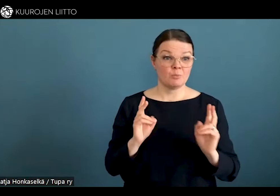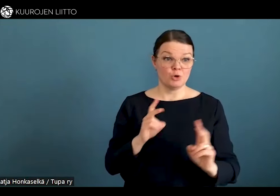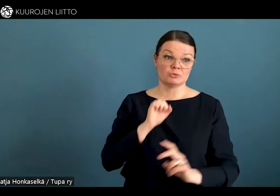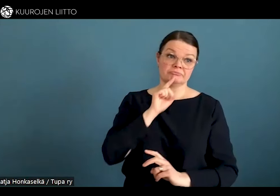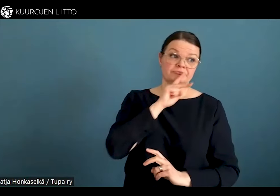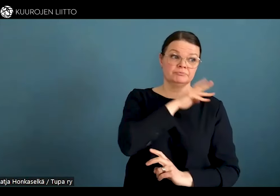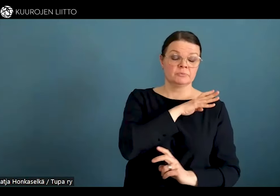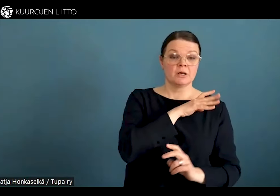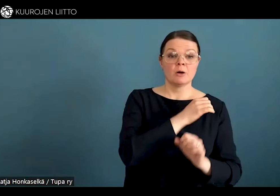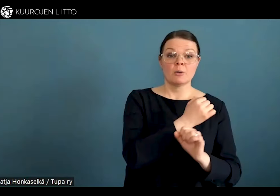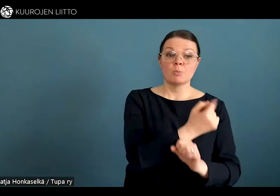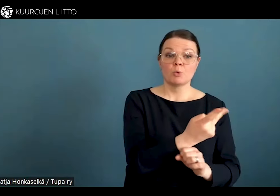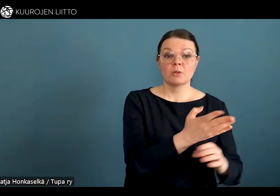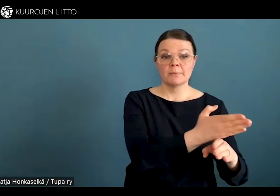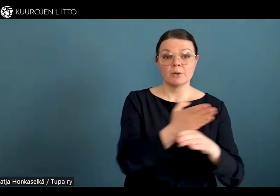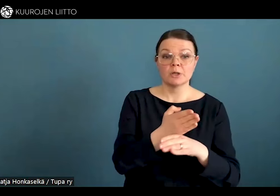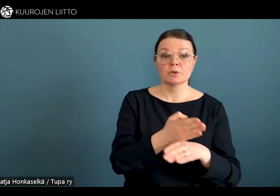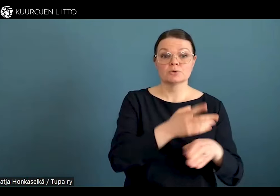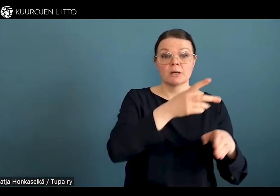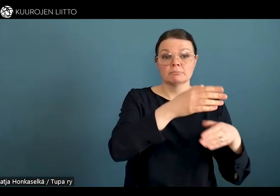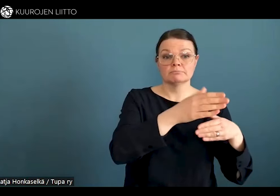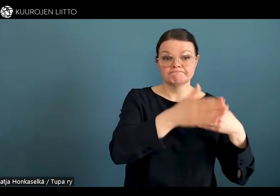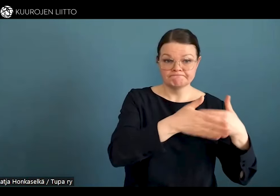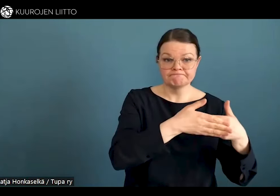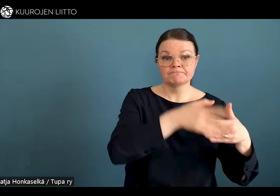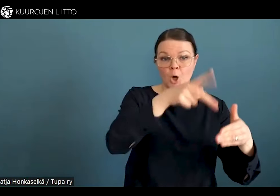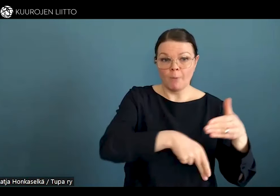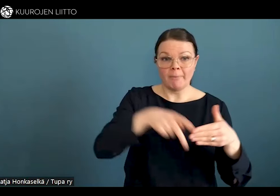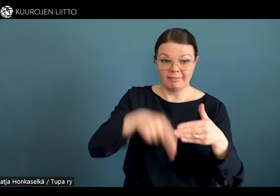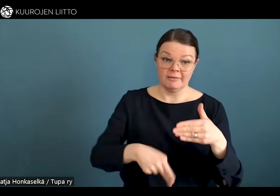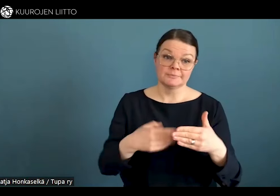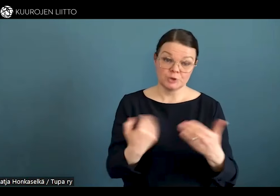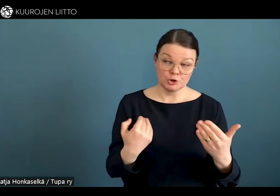Useampi tulkkifirma on myös kaatunut viime aikoina -